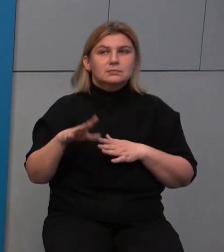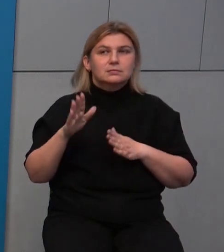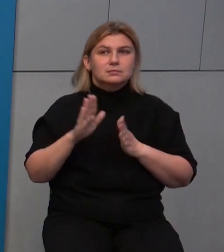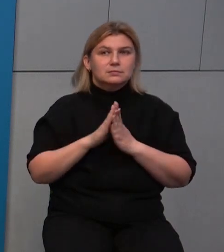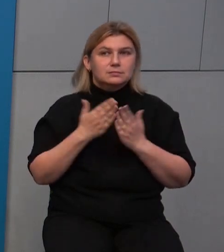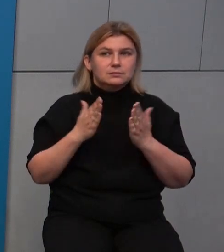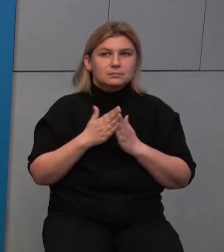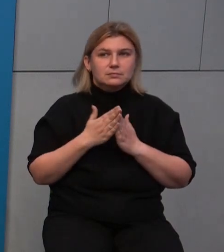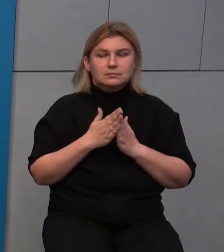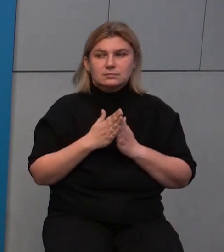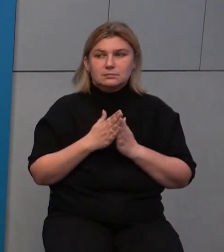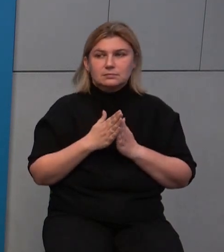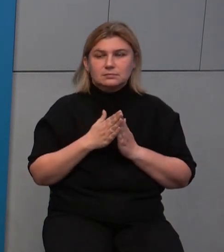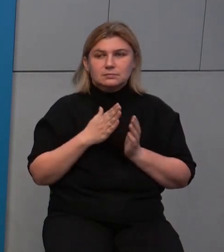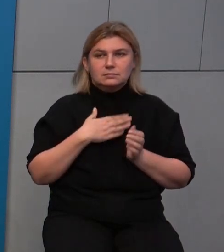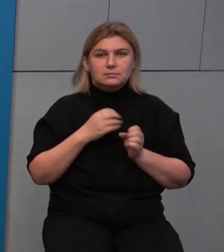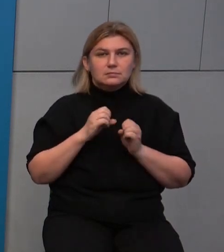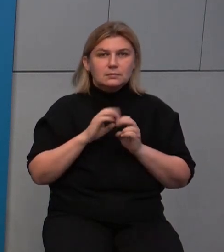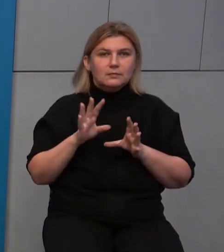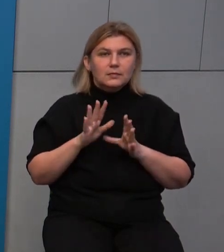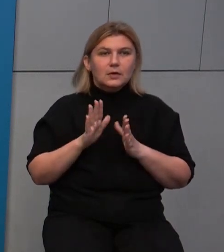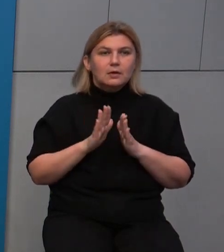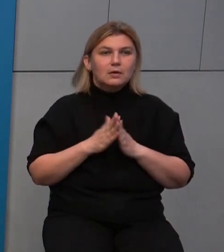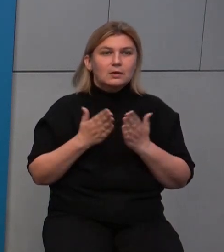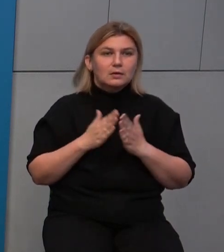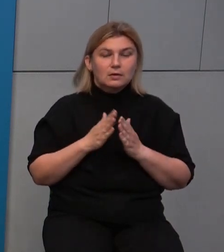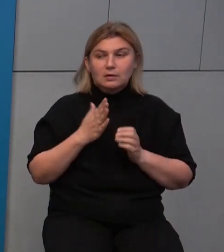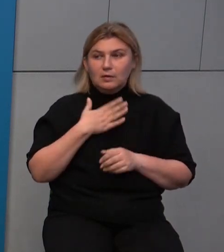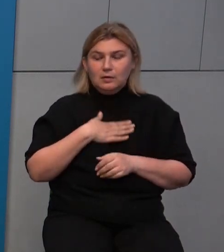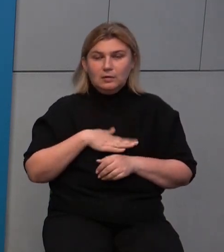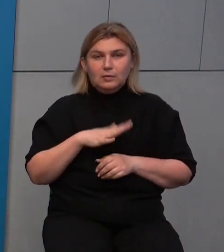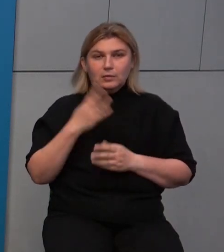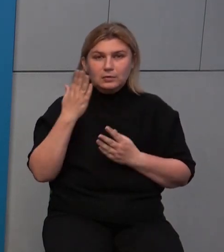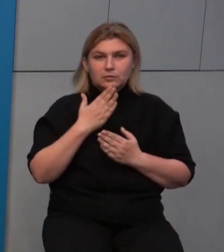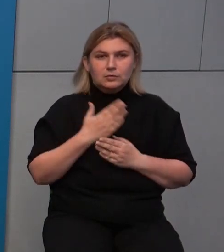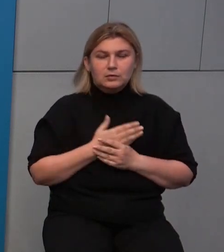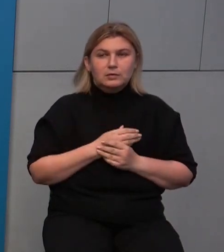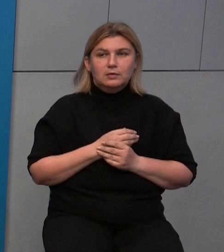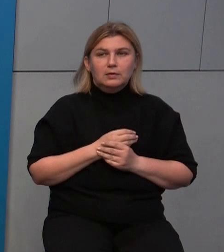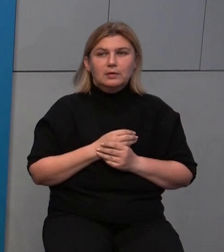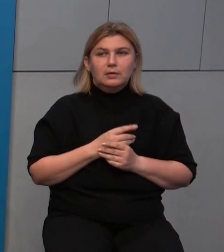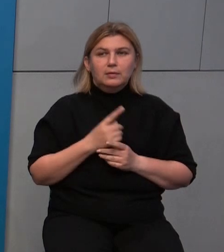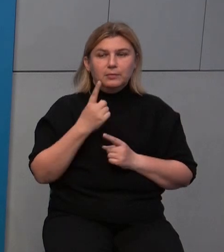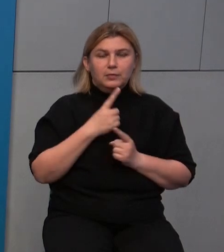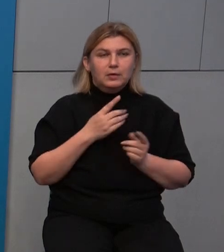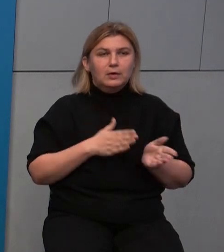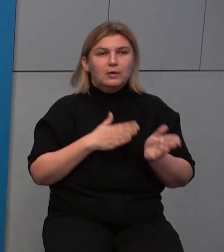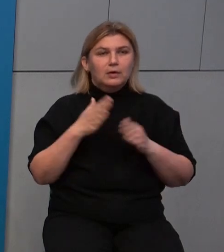Znaczy mam oczywiście literaturę, którą bardzo lubię czytać, ale myślę teraz już o kolejnym projekcie książki.